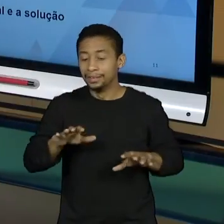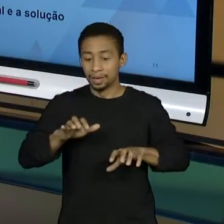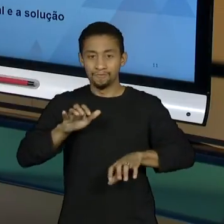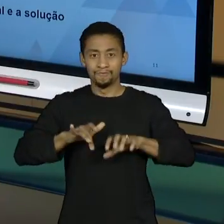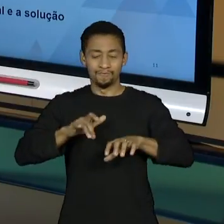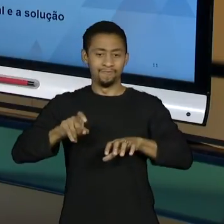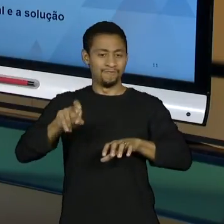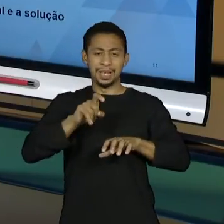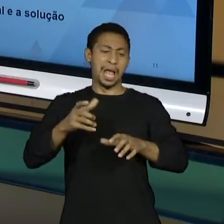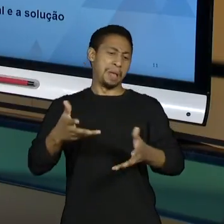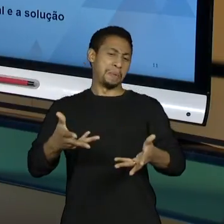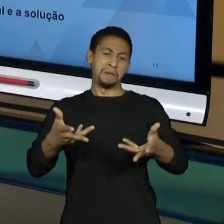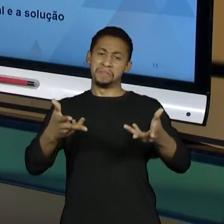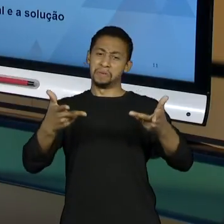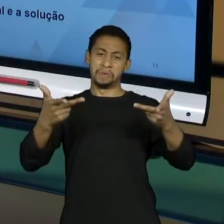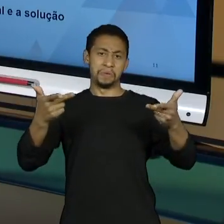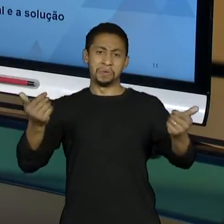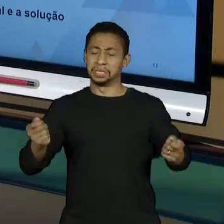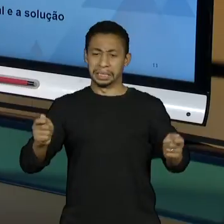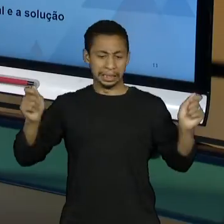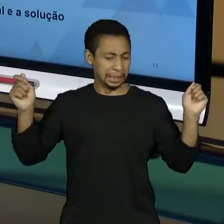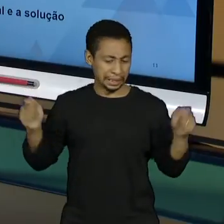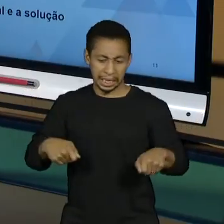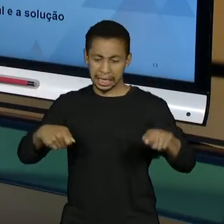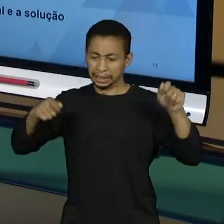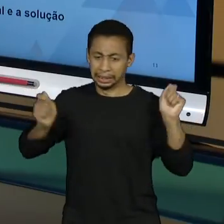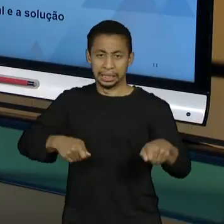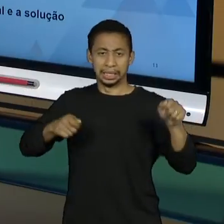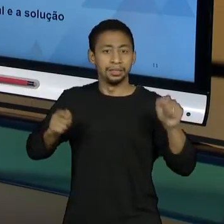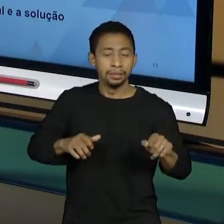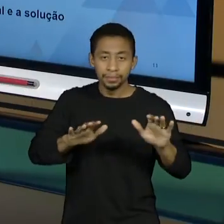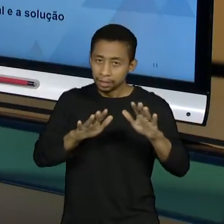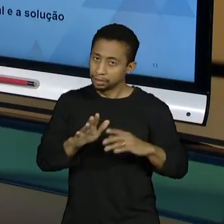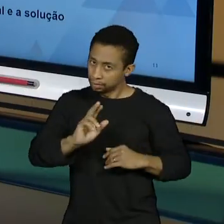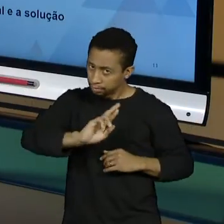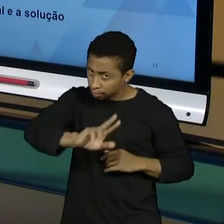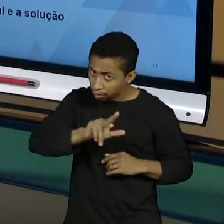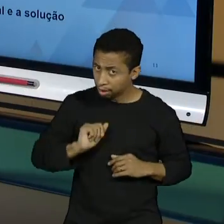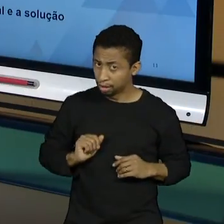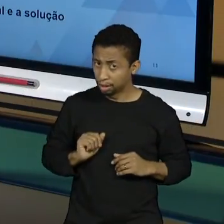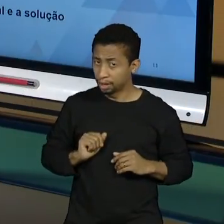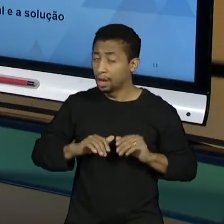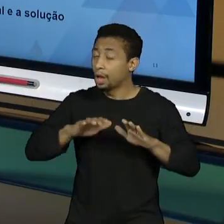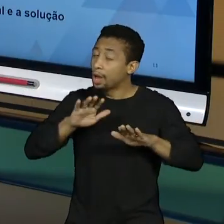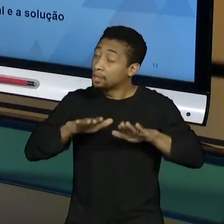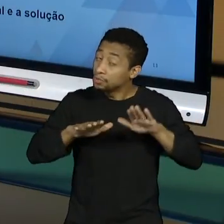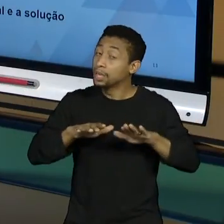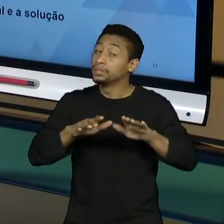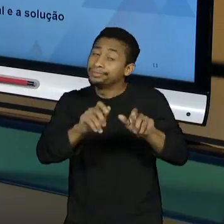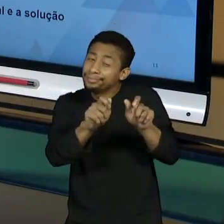MAS NÃO FAZ TUDO. OU PODE FAZER MUITA COISA, MAS, MUITAS VEZES, É MUITO CARO, LEVA MUITO